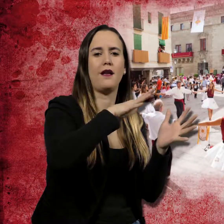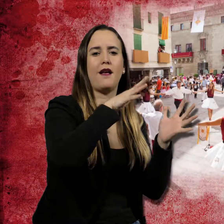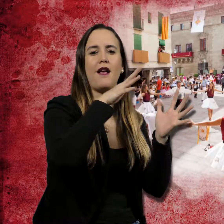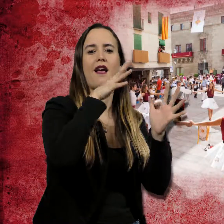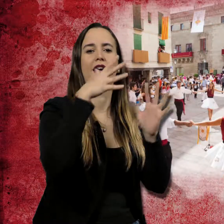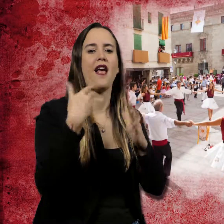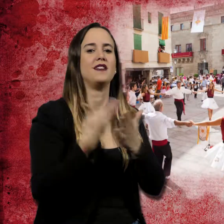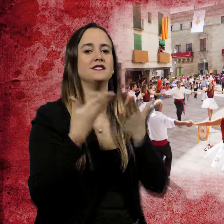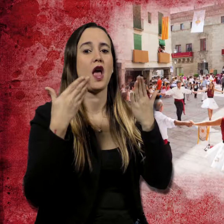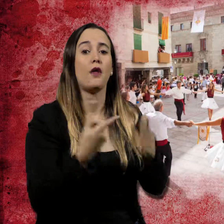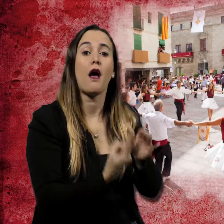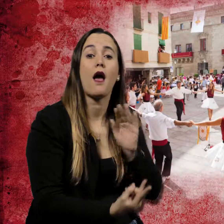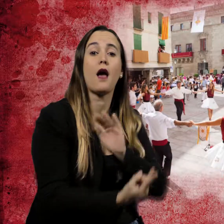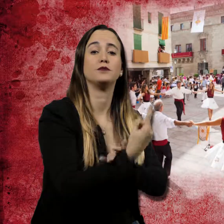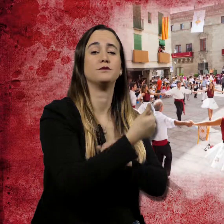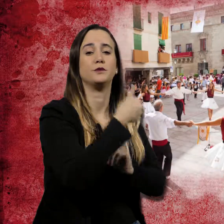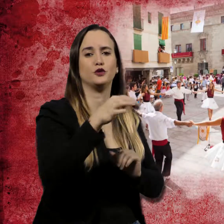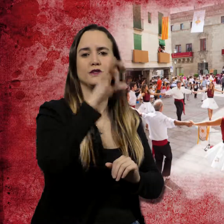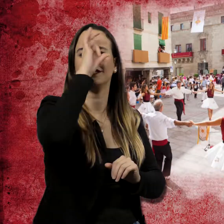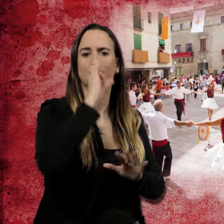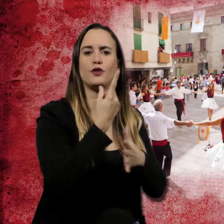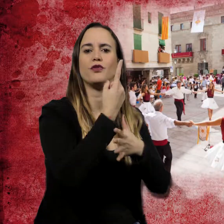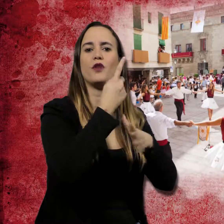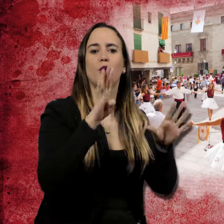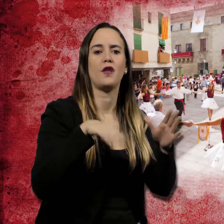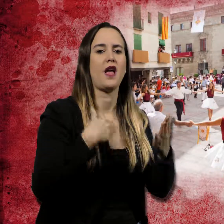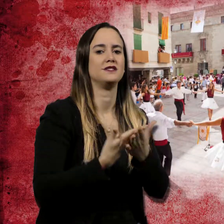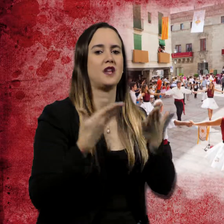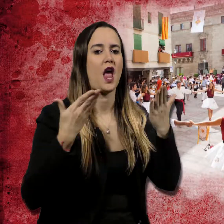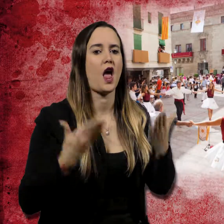que va assolir la seva estructura actual a mitjans del segle XIX,